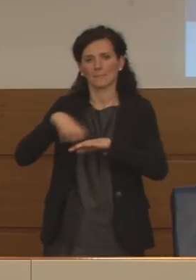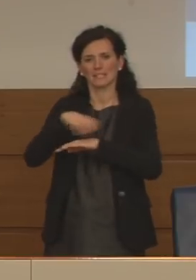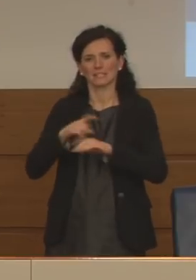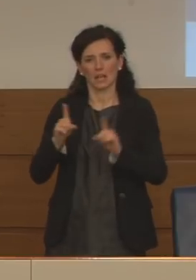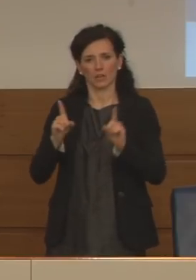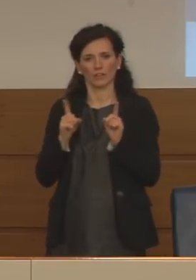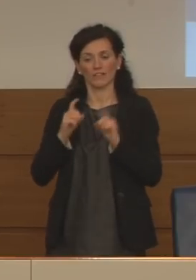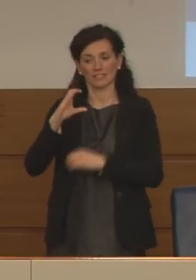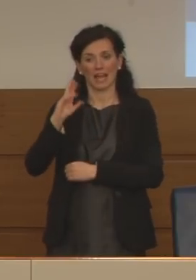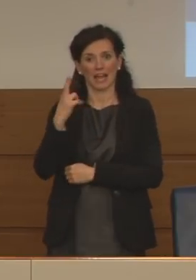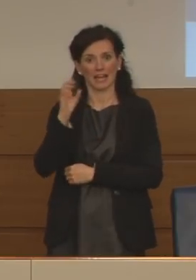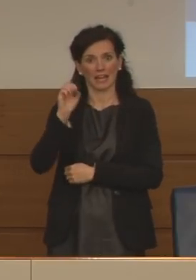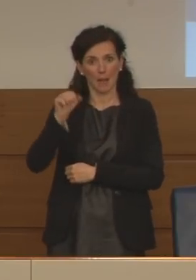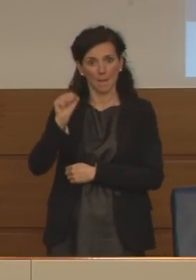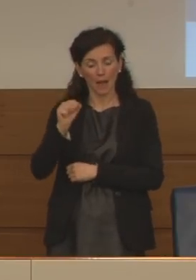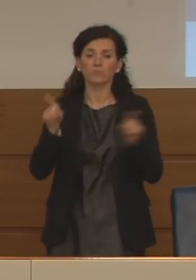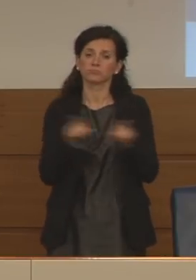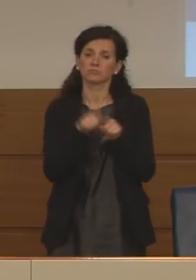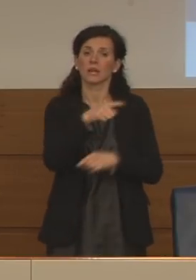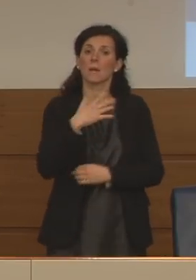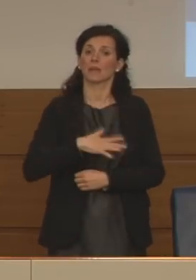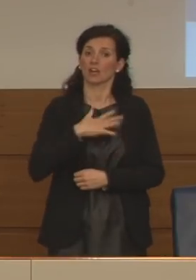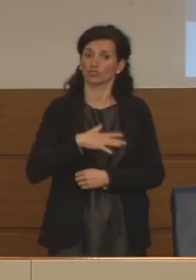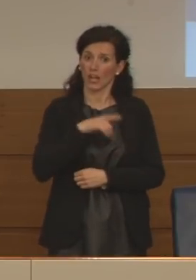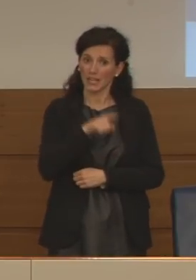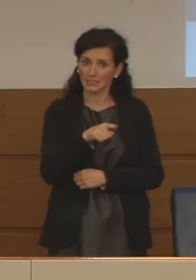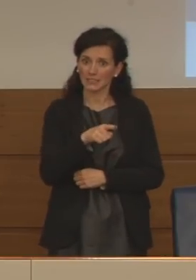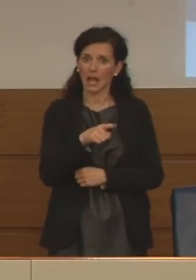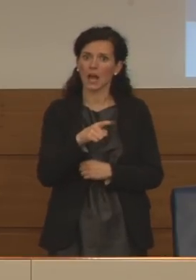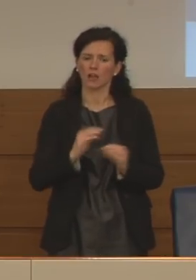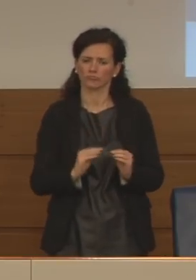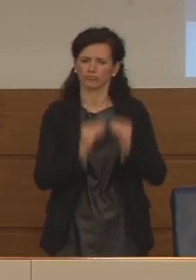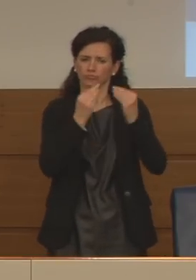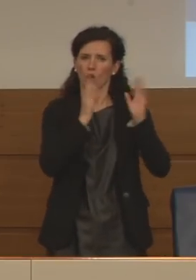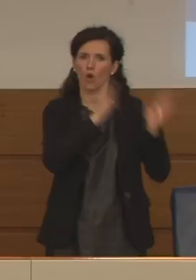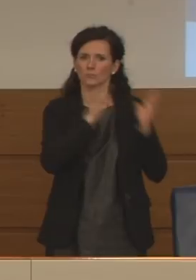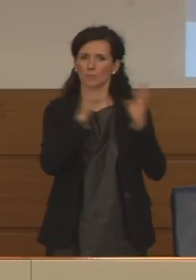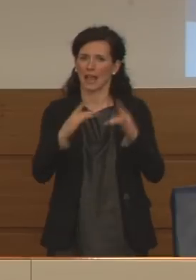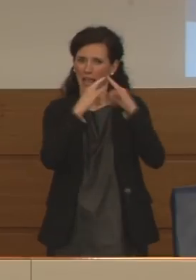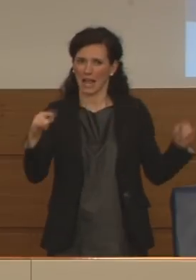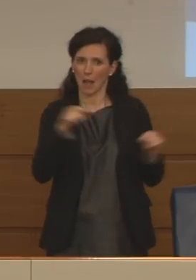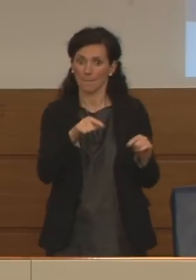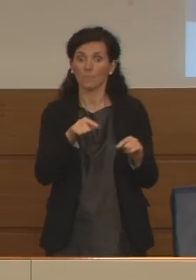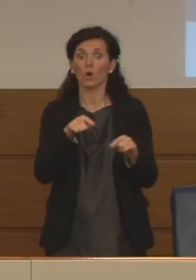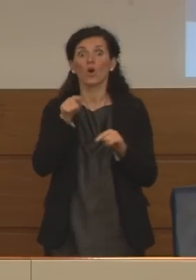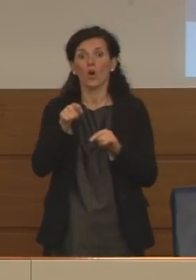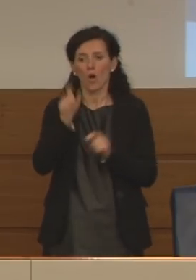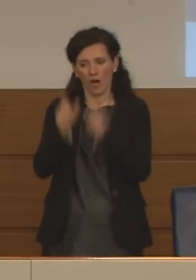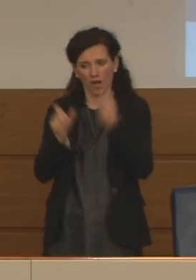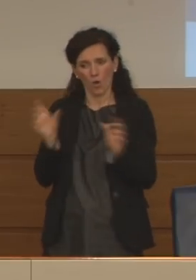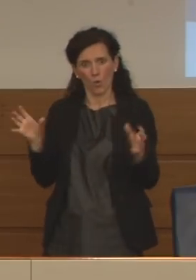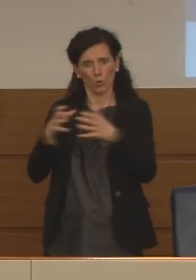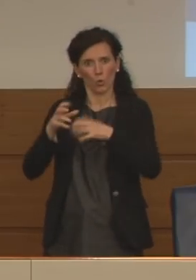la stessa cosa stiamo facendo a Piacenza. Questi medici saranno ulteriori angeli